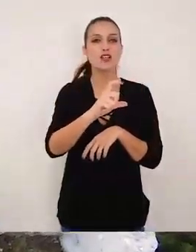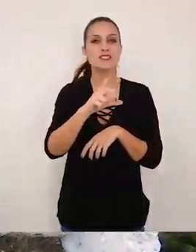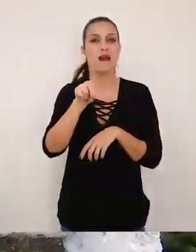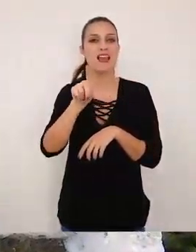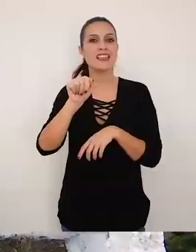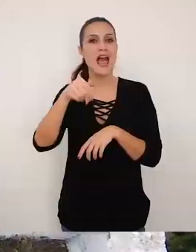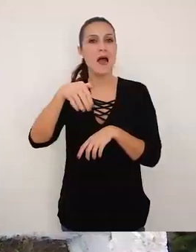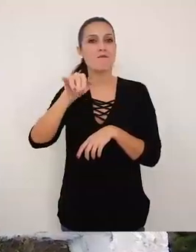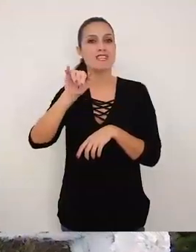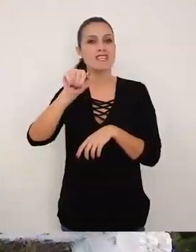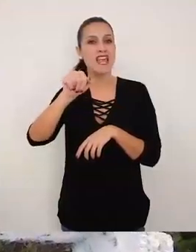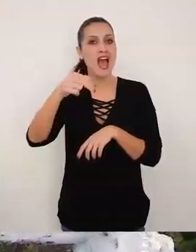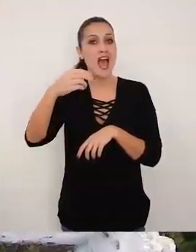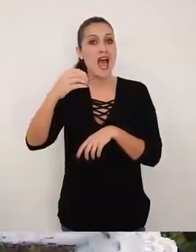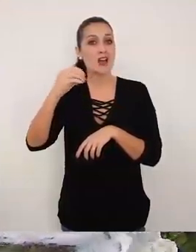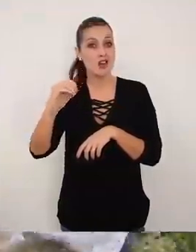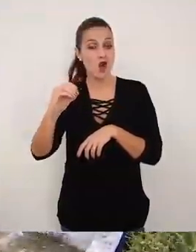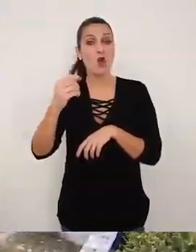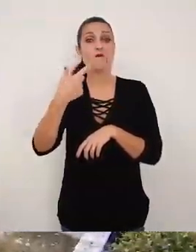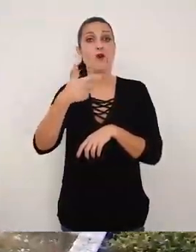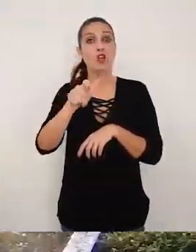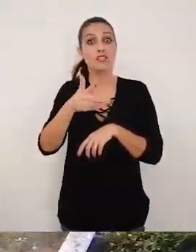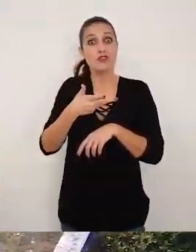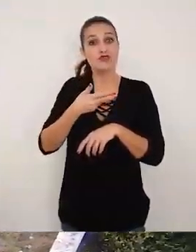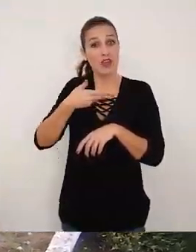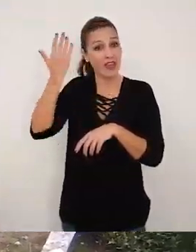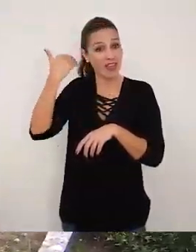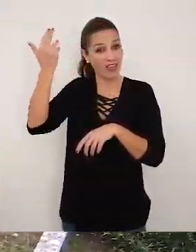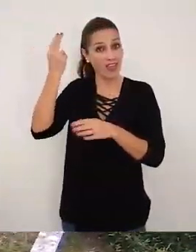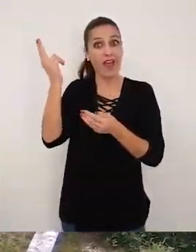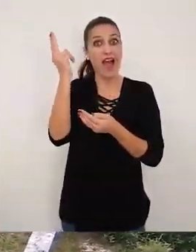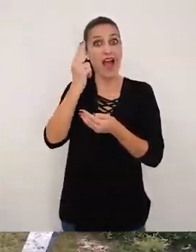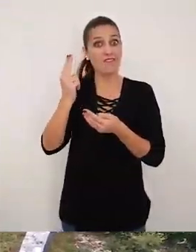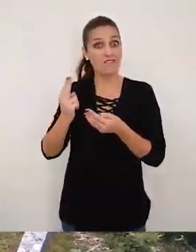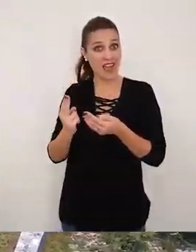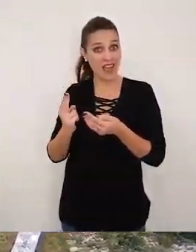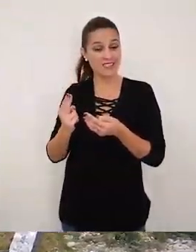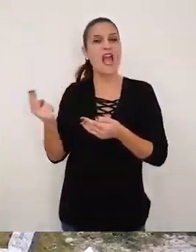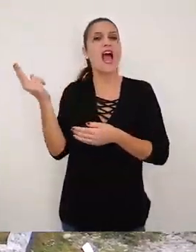Ipotesi suffragata dall’antica presenza di affreschi riconducibili ai due santi medici,